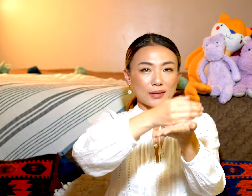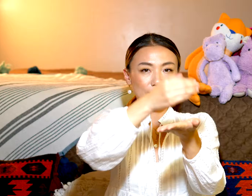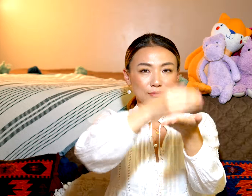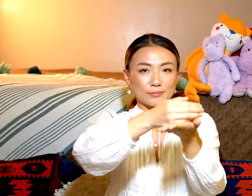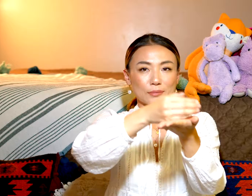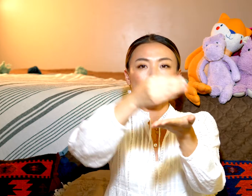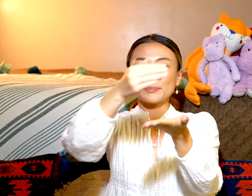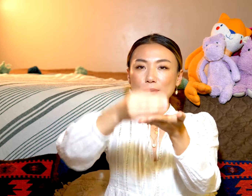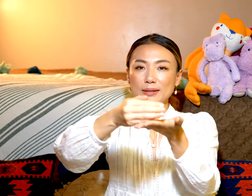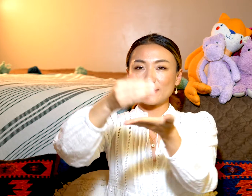パン Bread